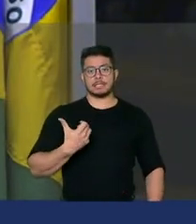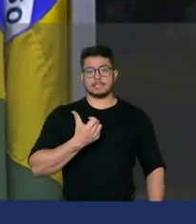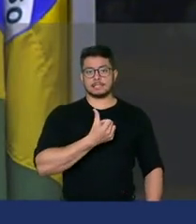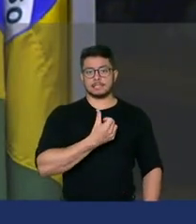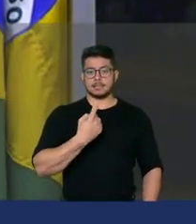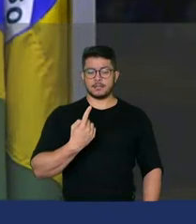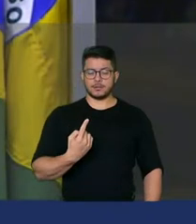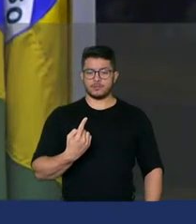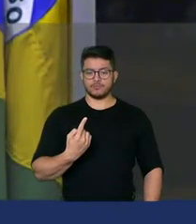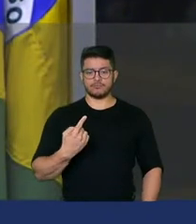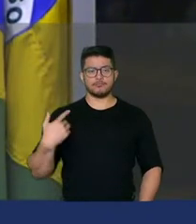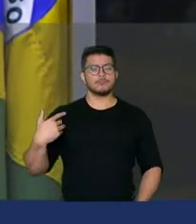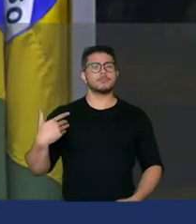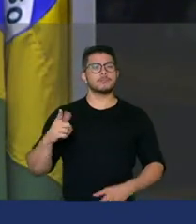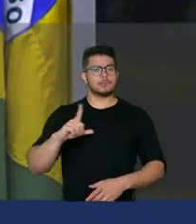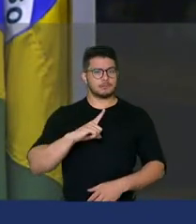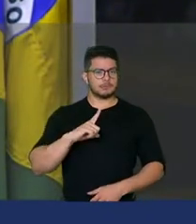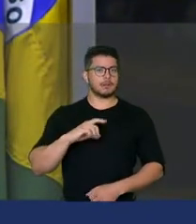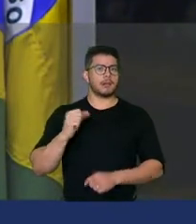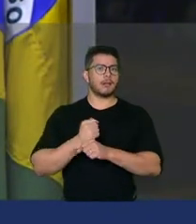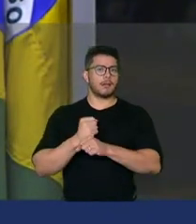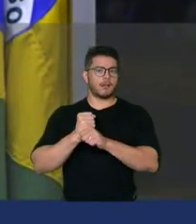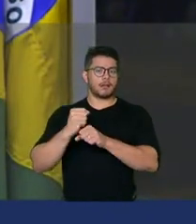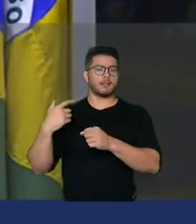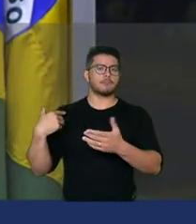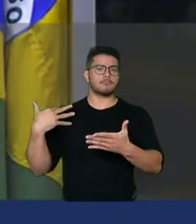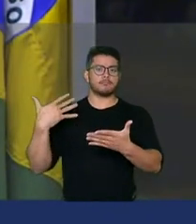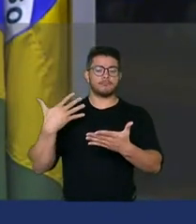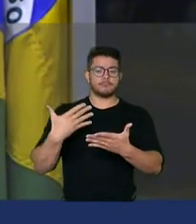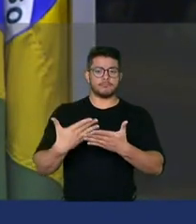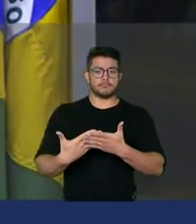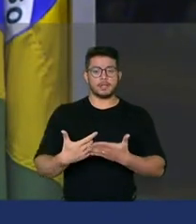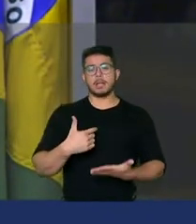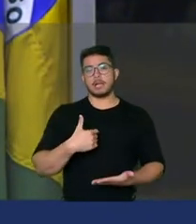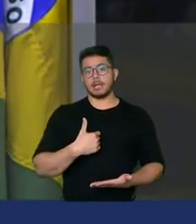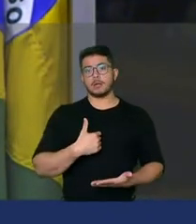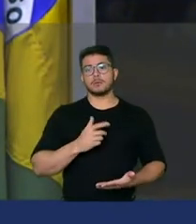ANOS PRESIDENTE... EU DEFENDI... QUE O CIDADÃO TER DIREITO... DOS BENEFÍCIOS